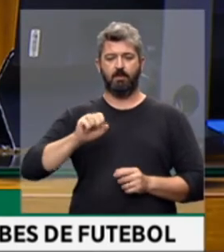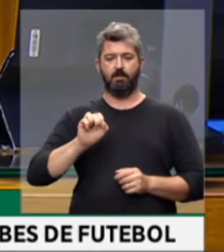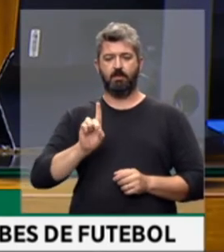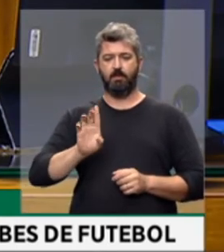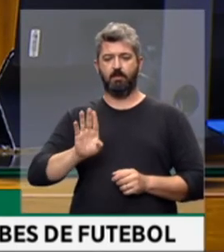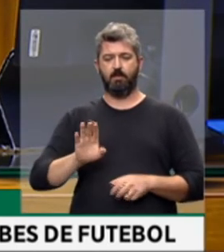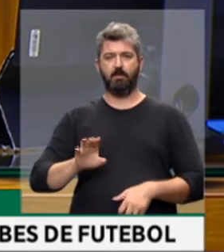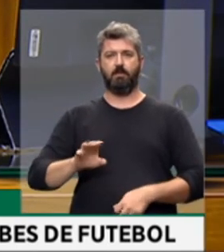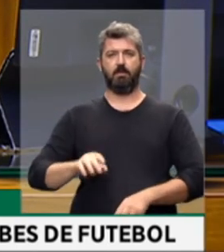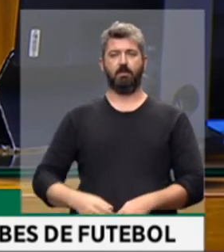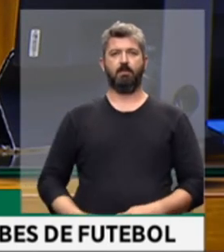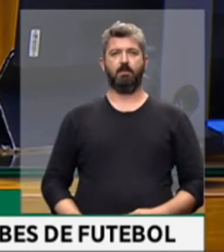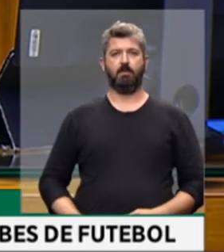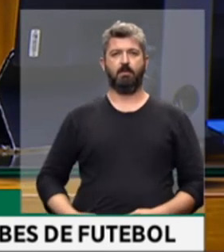NÓS OBSTRUÍREMOS TODAS AS VOTAÇÕES. [PRESIDENTE]: OBRIGADO DEPUTADO. COMO VOTA O